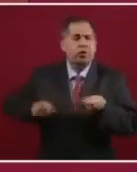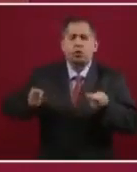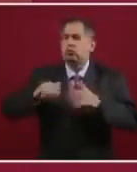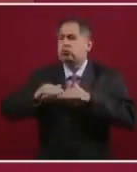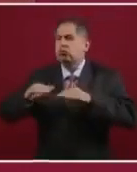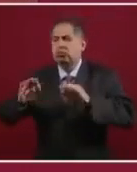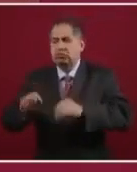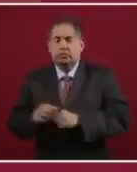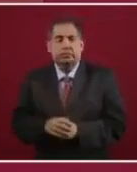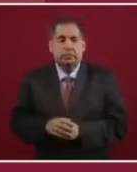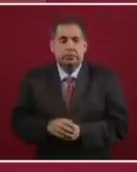Y el contexto internacional.